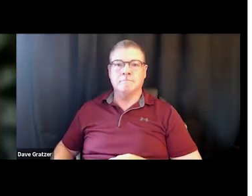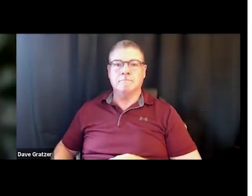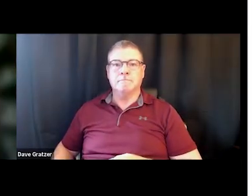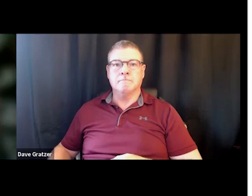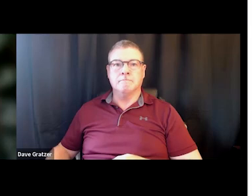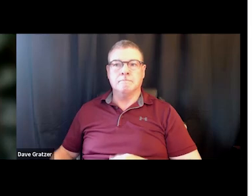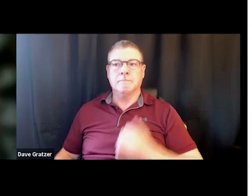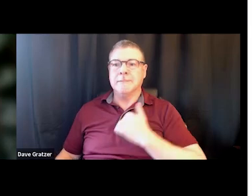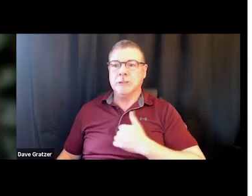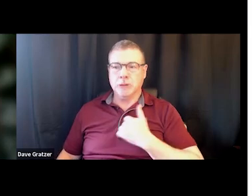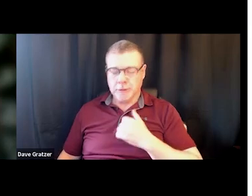Lo siento, mis diapositivas están lentas.